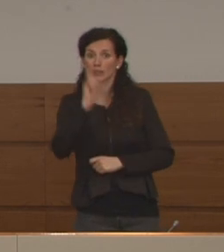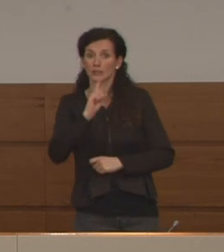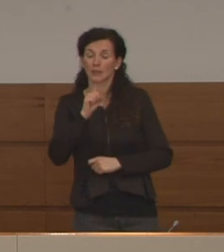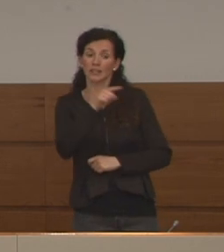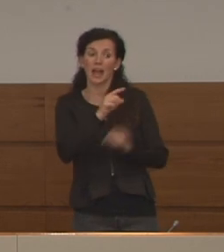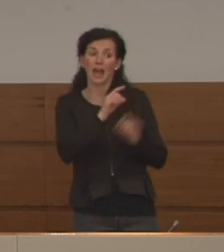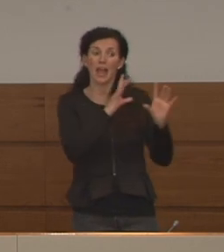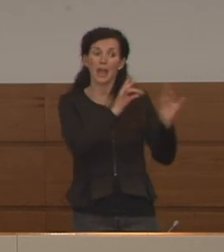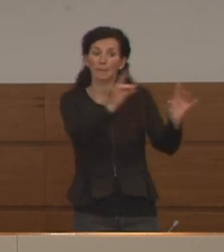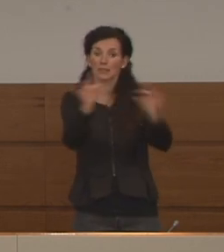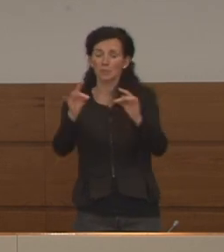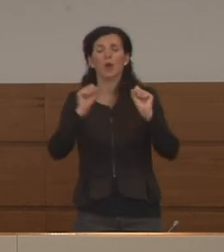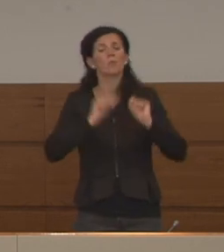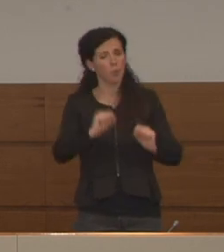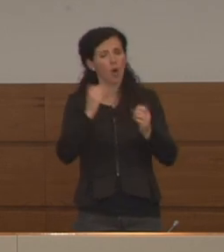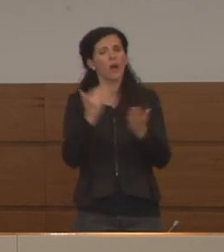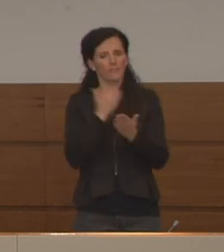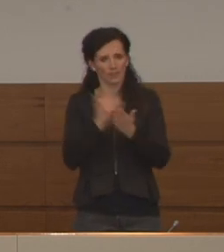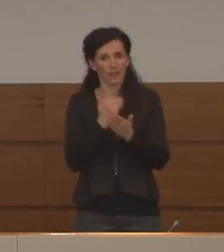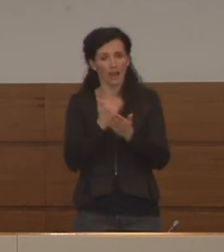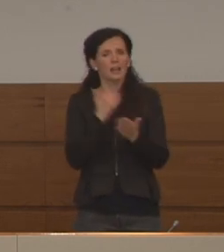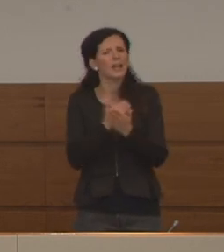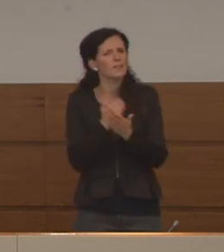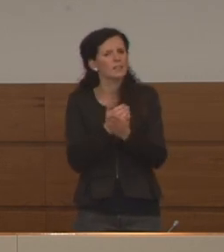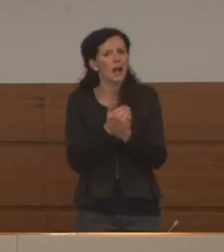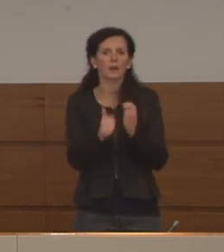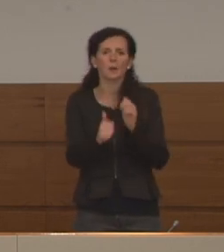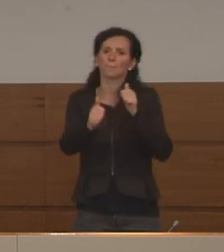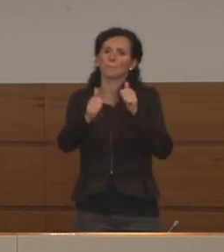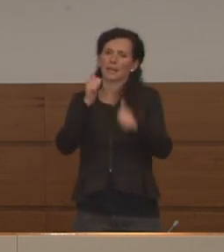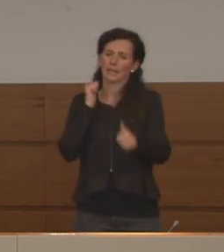e può essere corretta prima che arrivi questa ondata massiccia